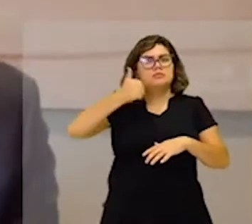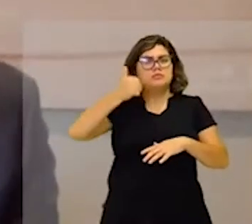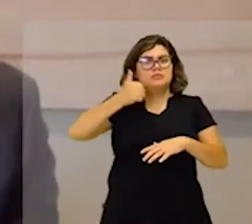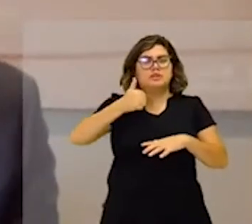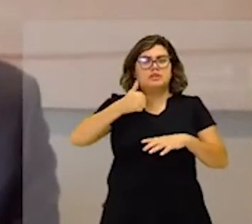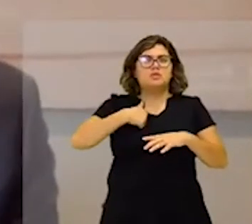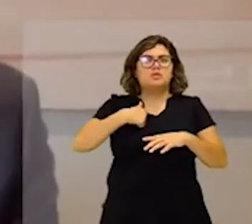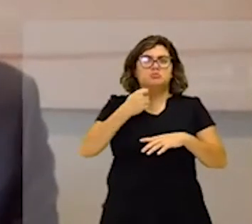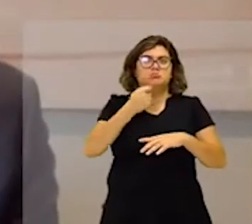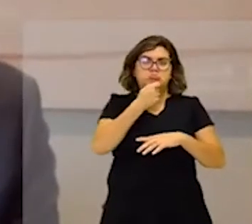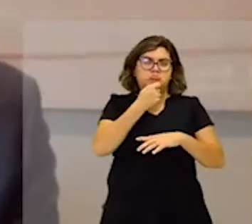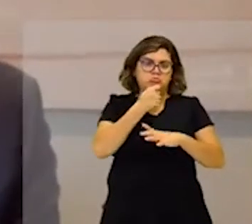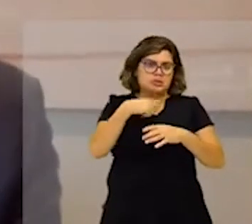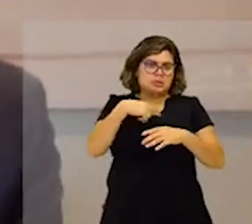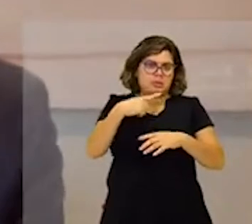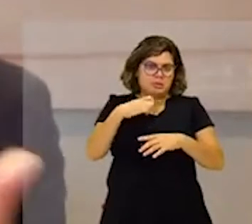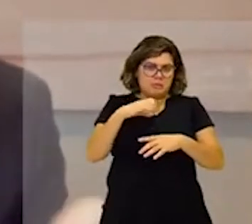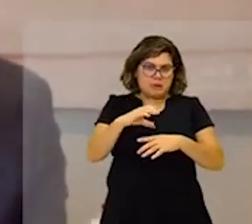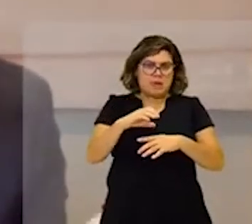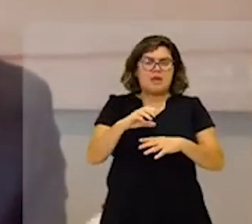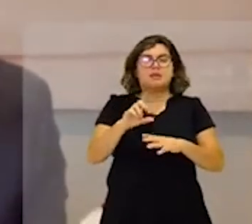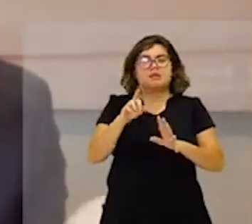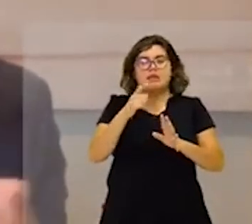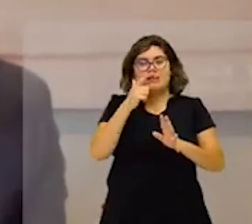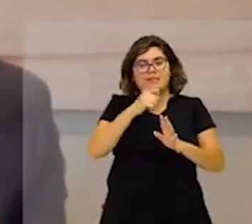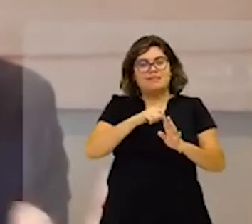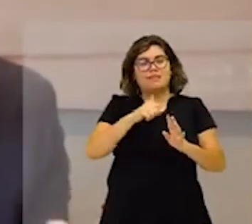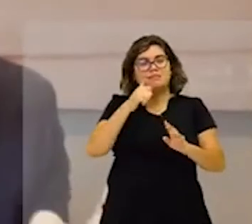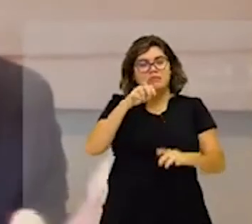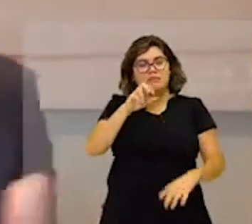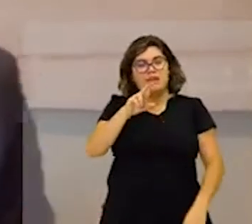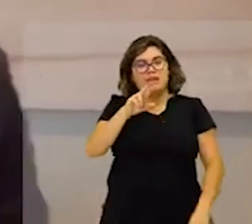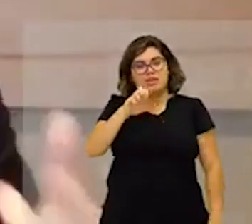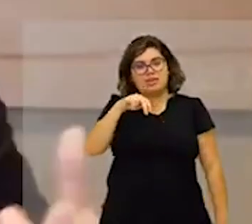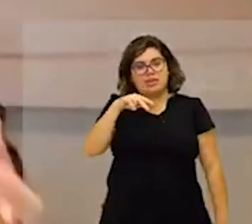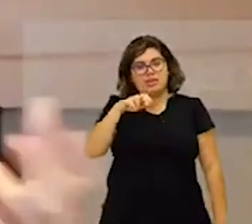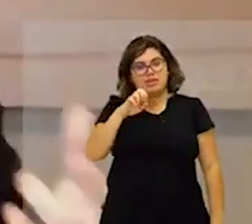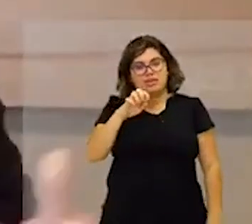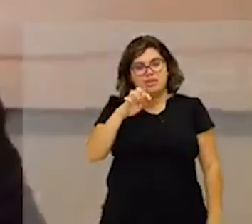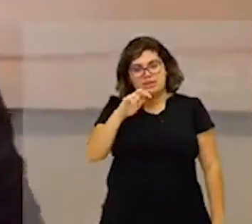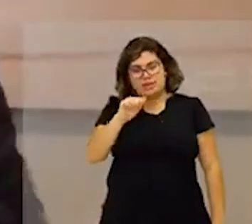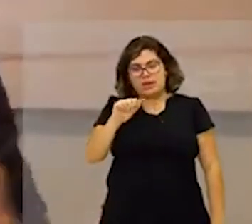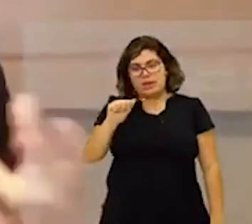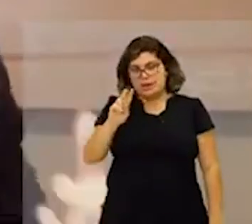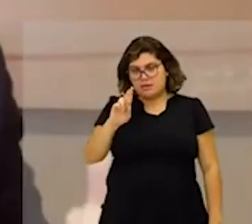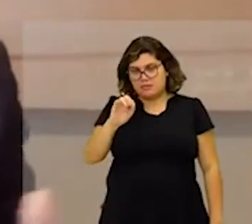na pele lá da Renata Abreu e até tem que analisar também se não seria dentro de uma de uma autonomia